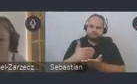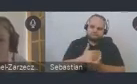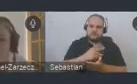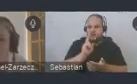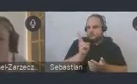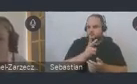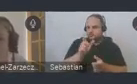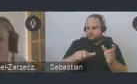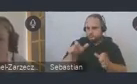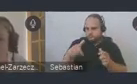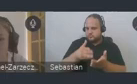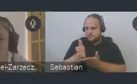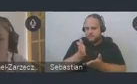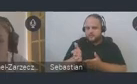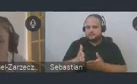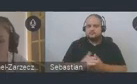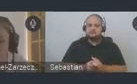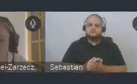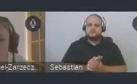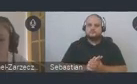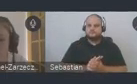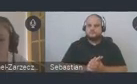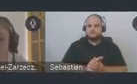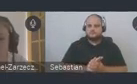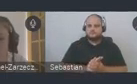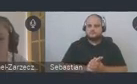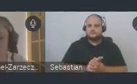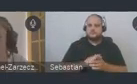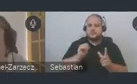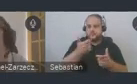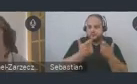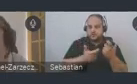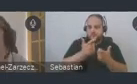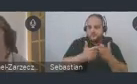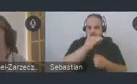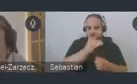Ale to ćwiczenie jest możliwe po tym, jak zrobimy rundę zapoznawczą.